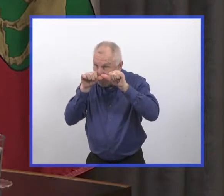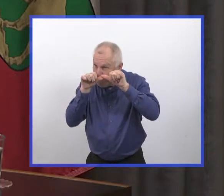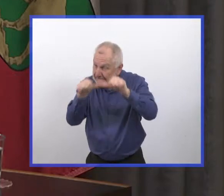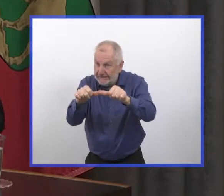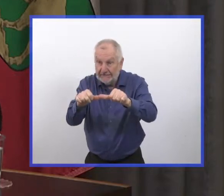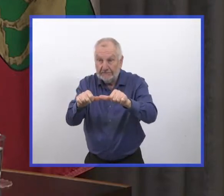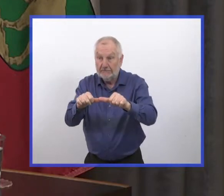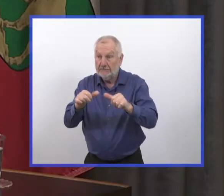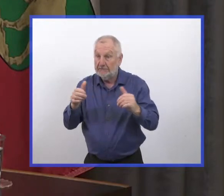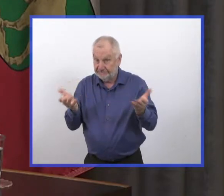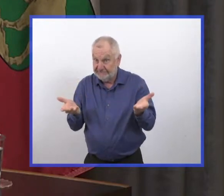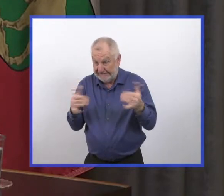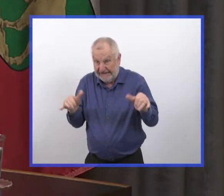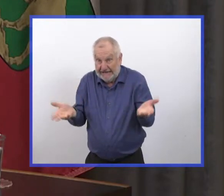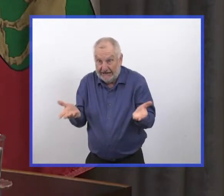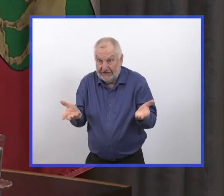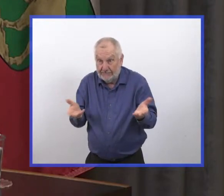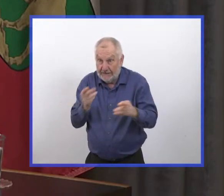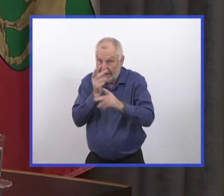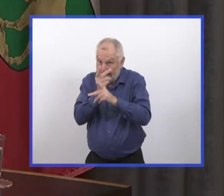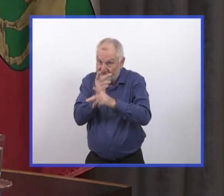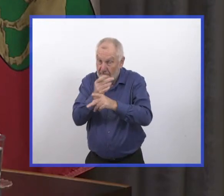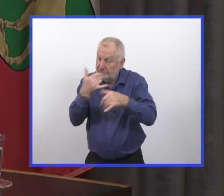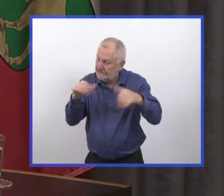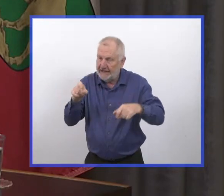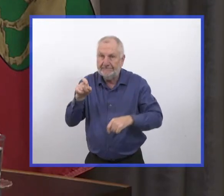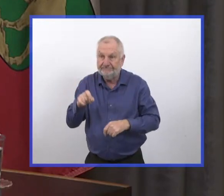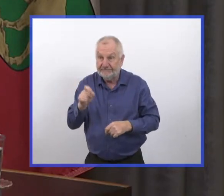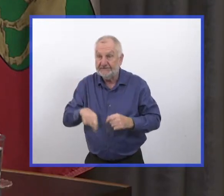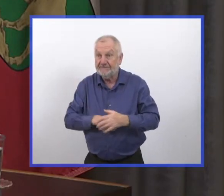will younger people need to wear masks? And for how long and why?